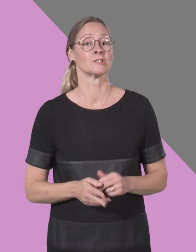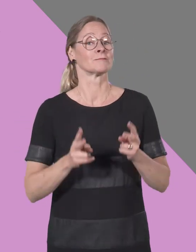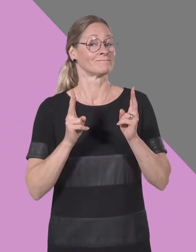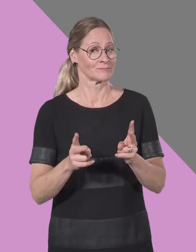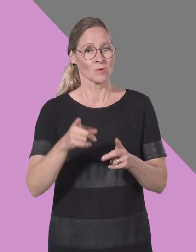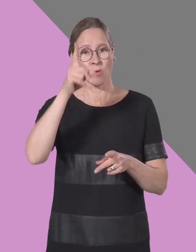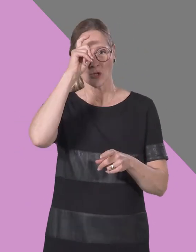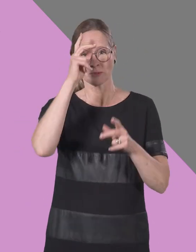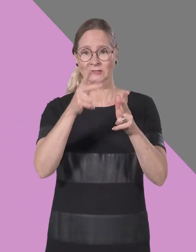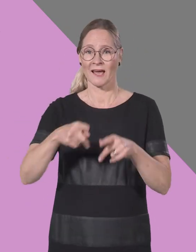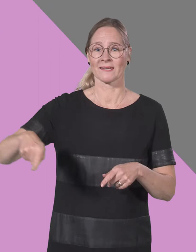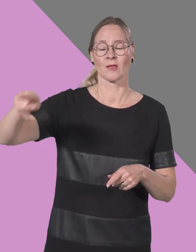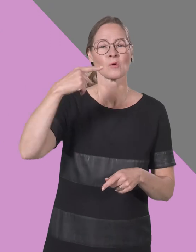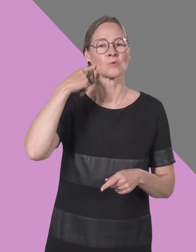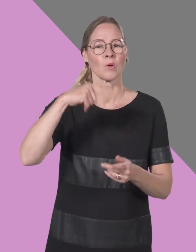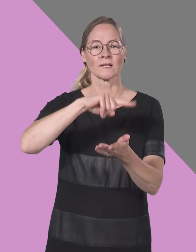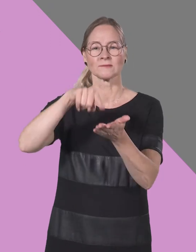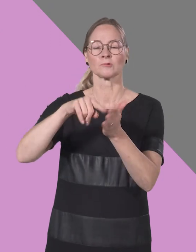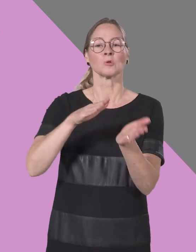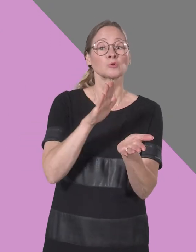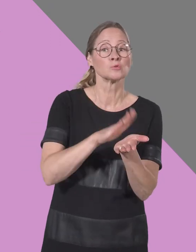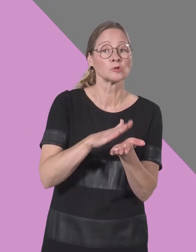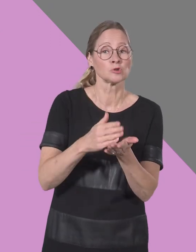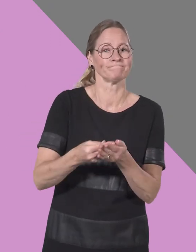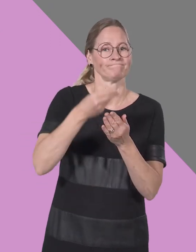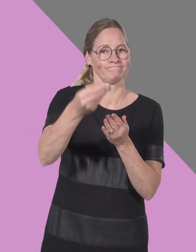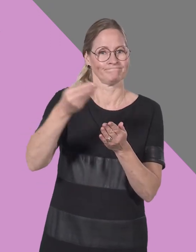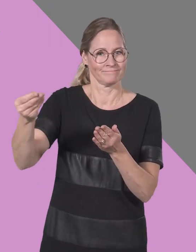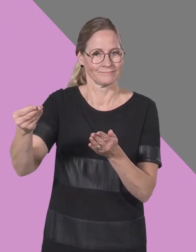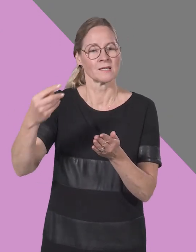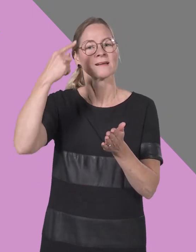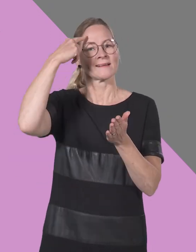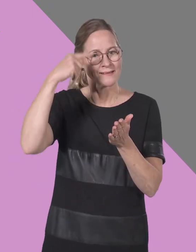sekä antanut suosituksia yliopistosairaalojen kuulokeskuksille -